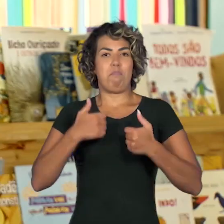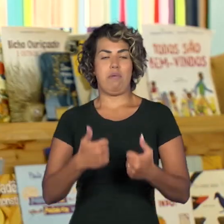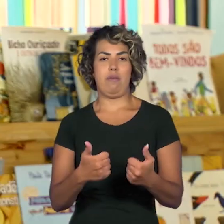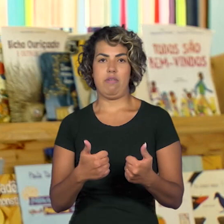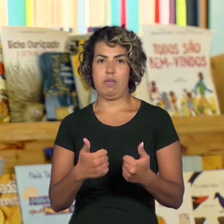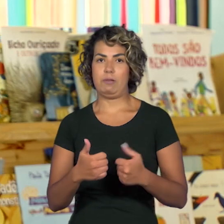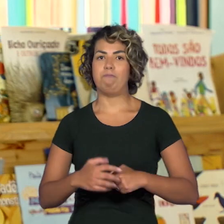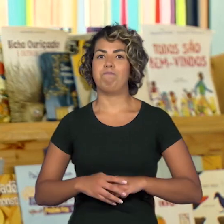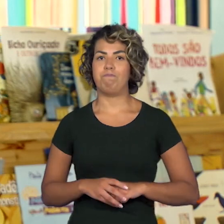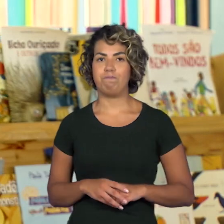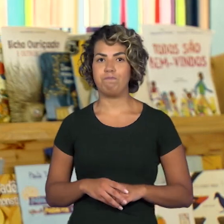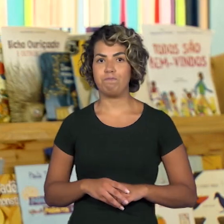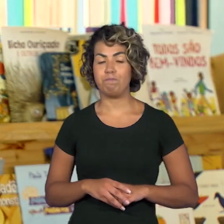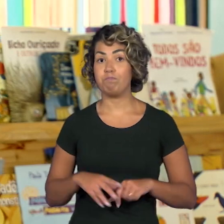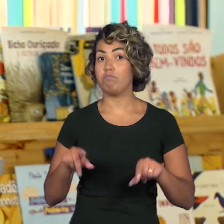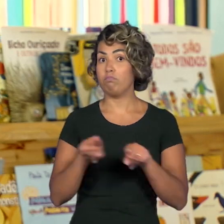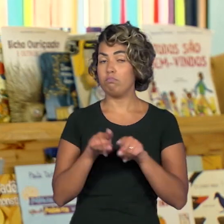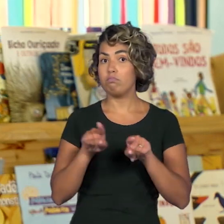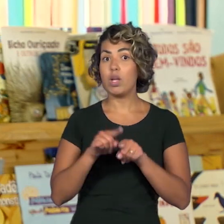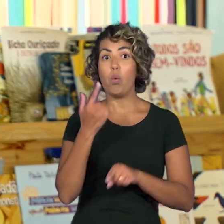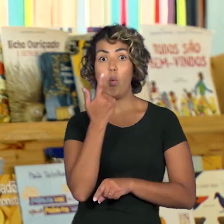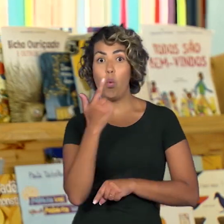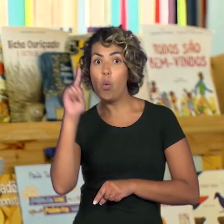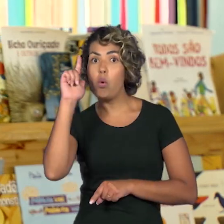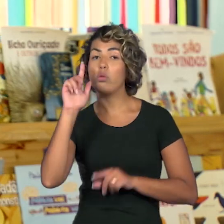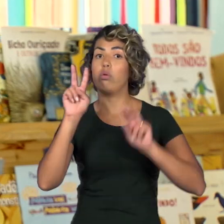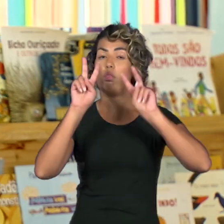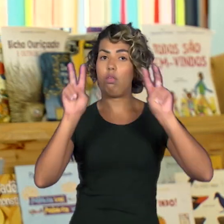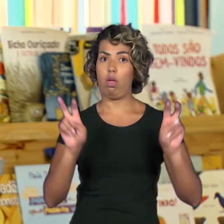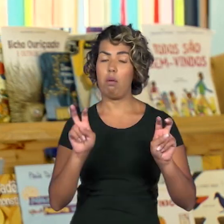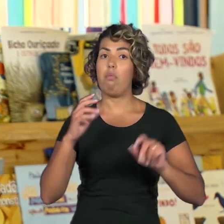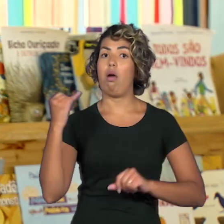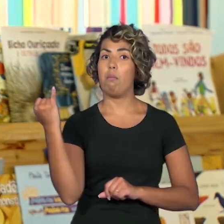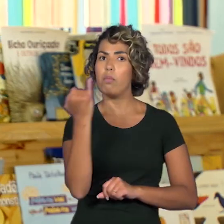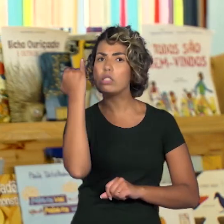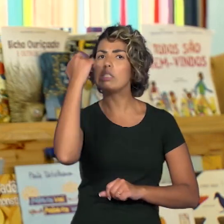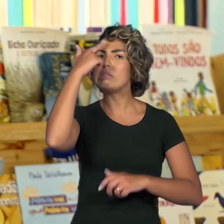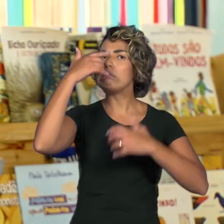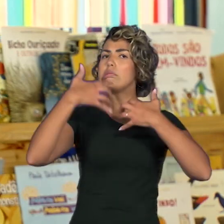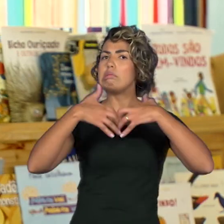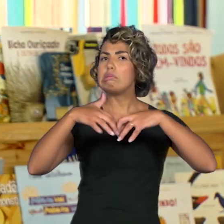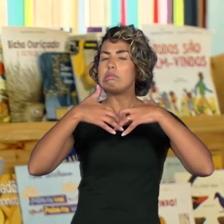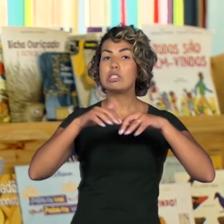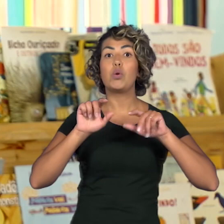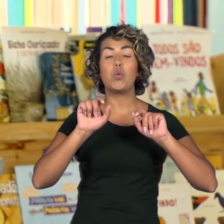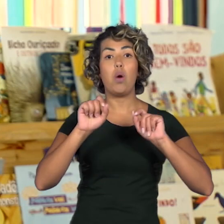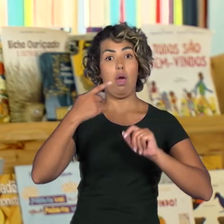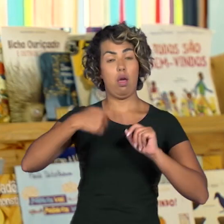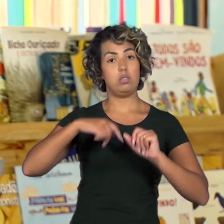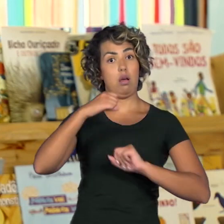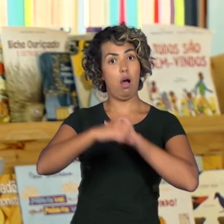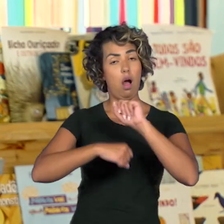UM OUTRO ASPECTO QUE PRECISA SER OBJETO DE REFLEXÃO DIZ RESPEITO À FORMAÇÃO CONTINUADA DESTE ANO.